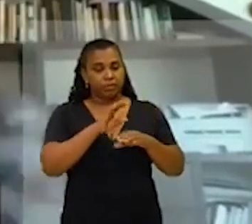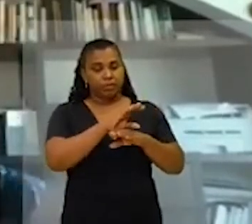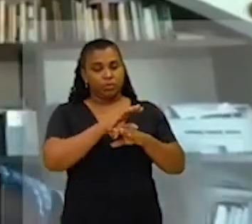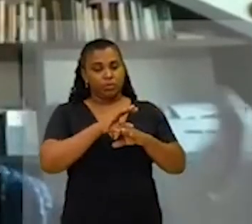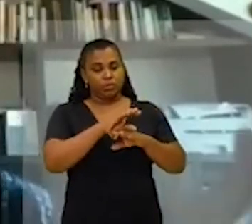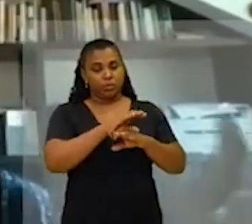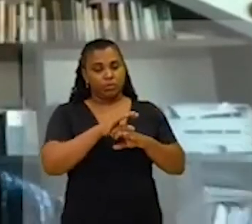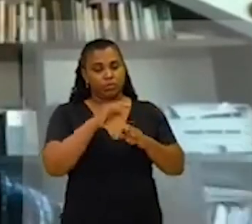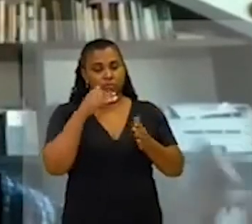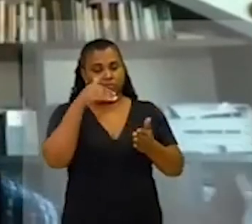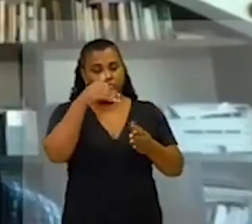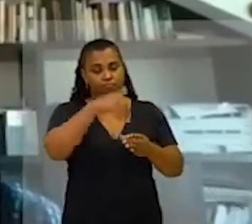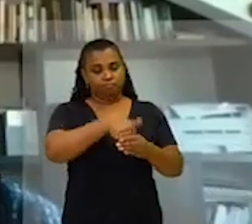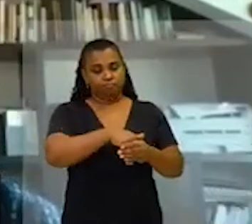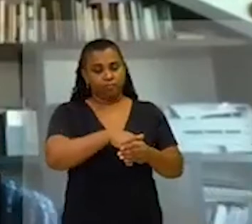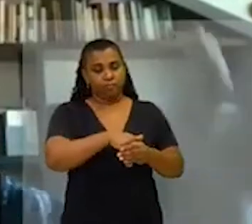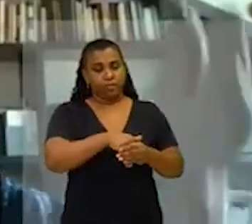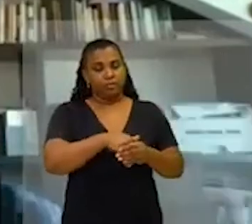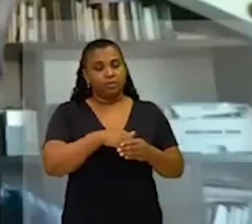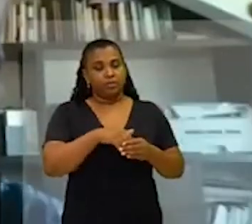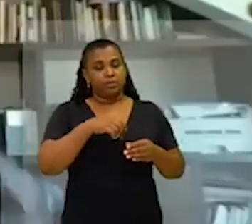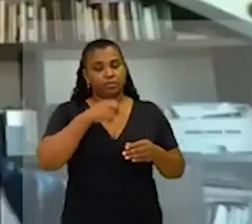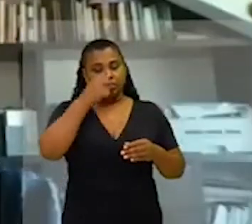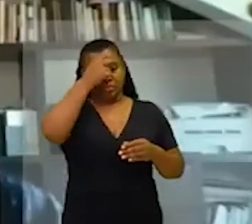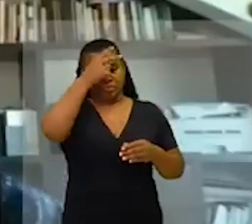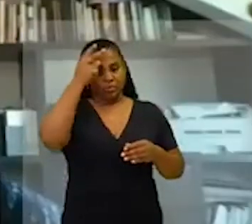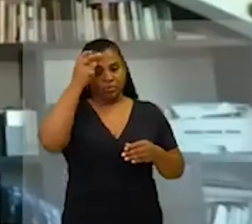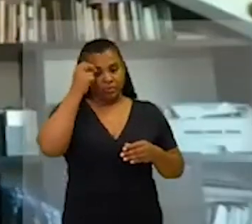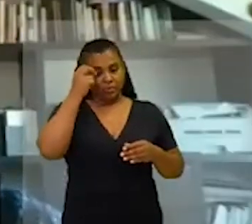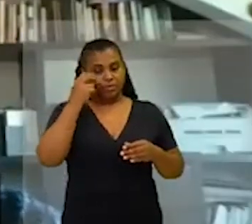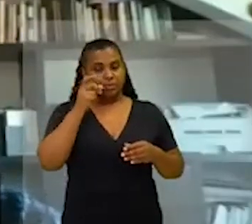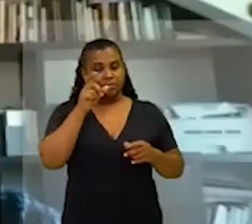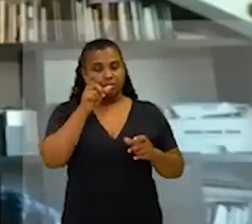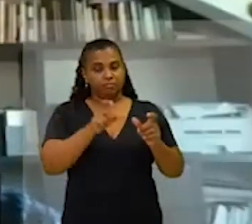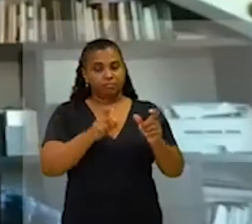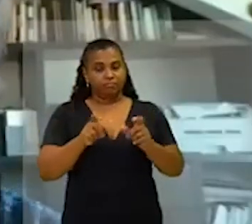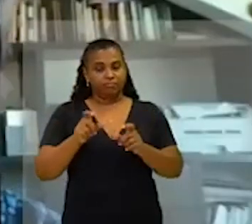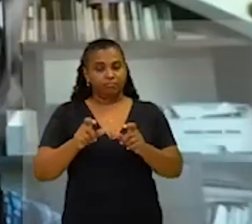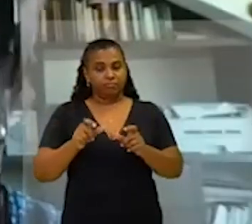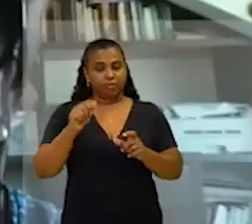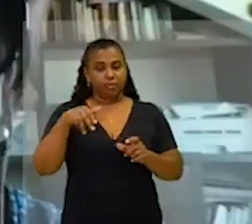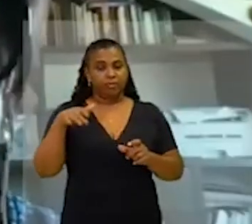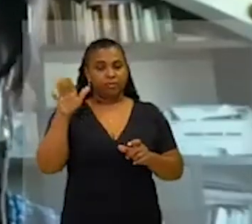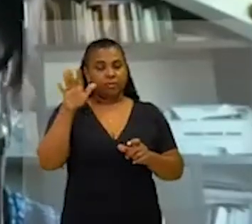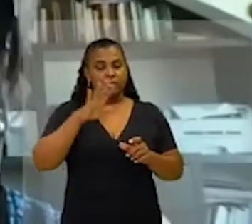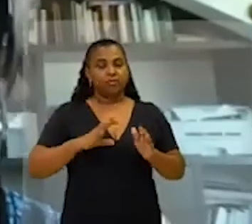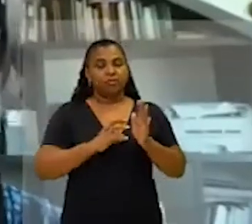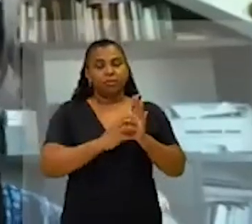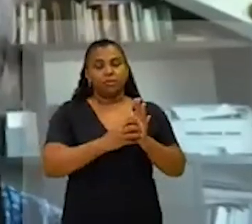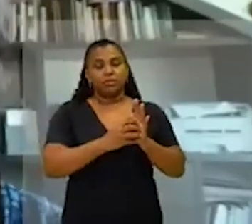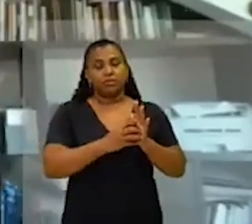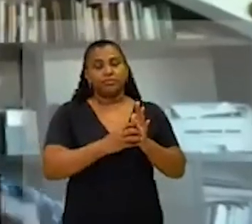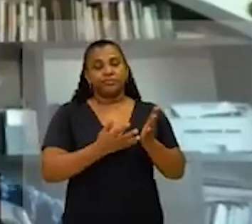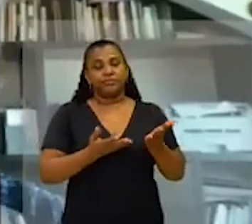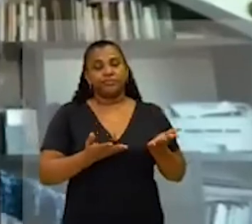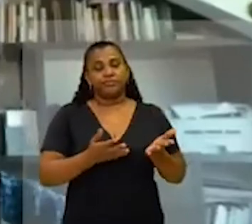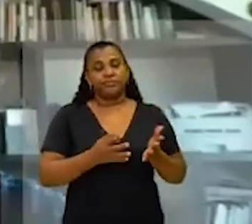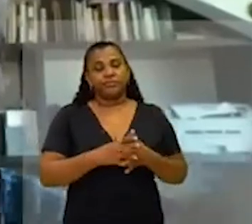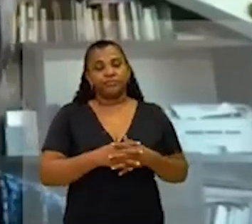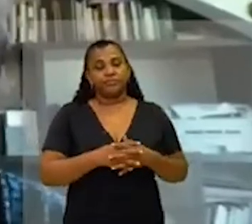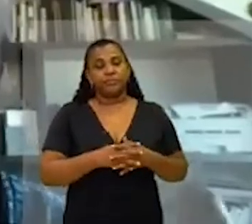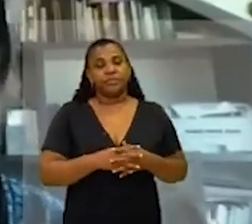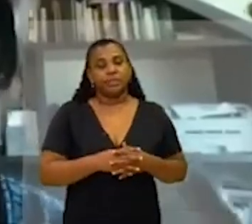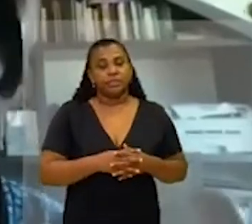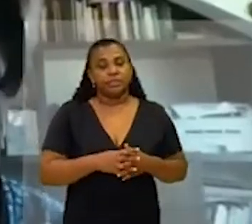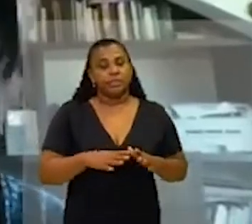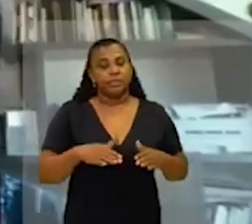critérios exigentes a mínima de votos válidos nas unidades da Federação então não seria algo